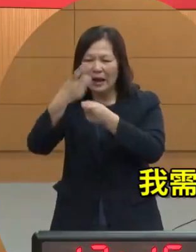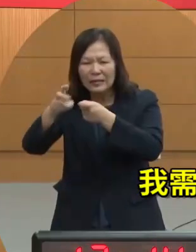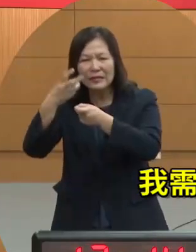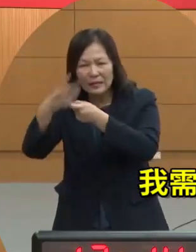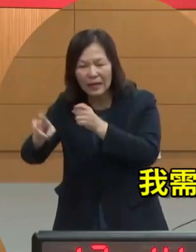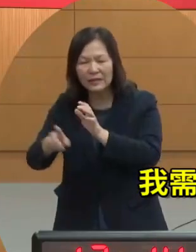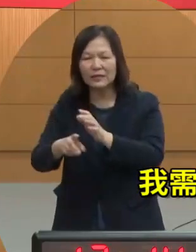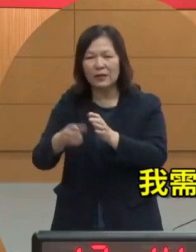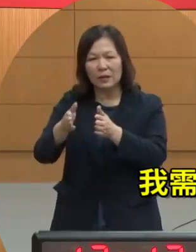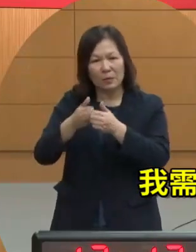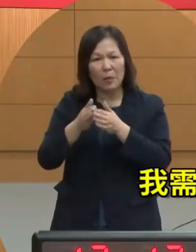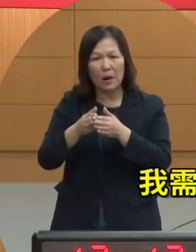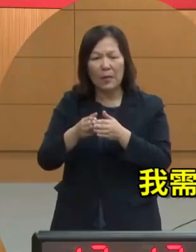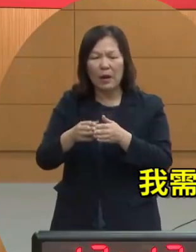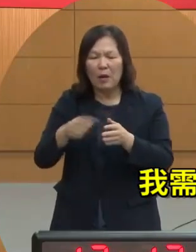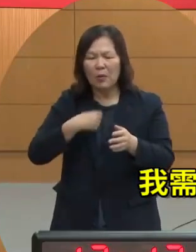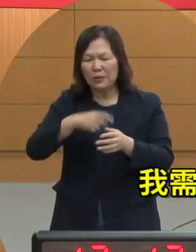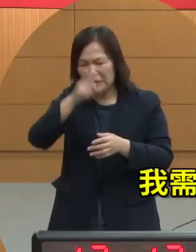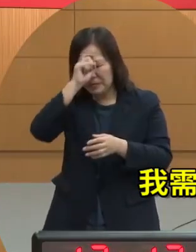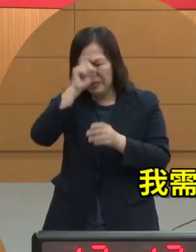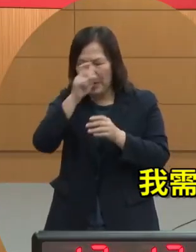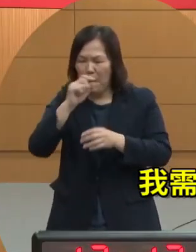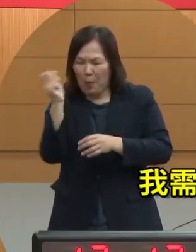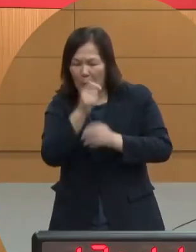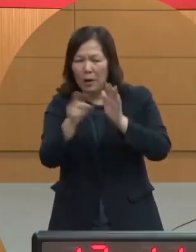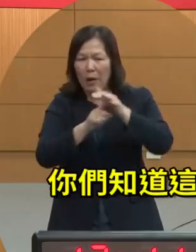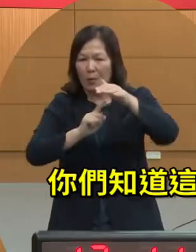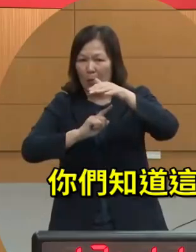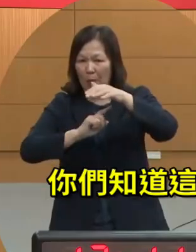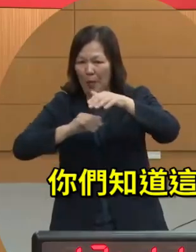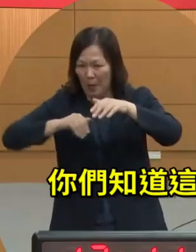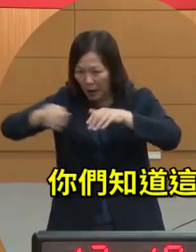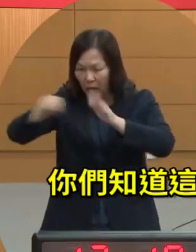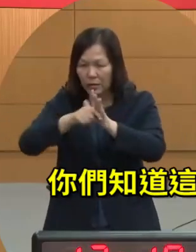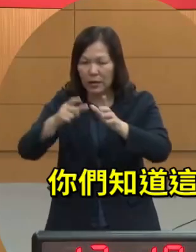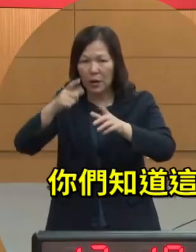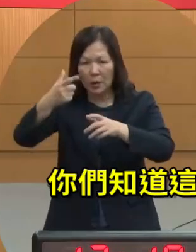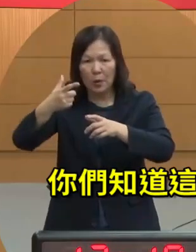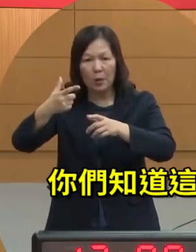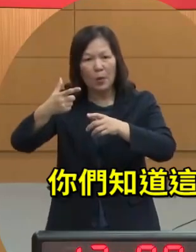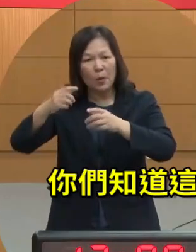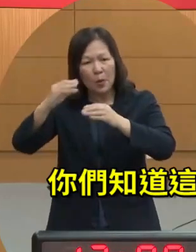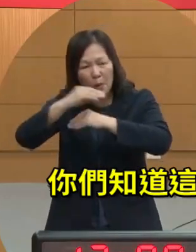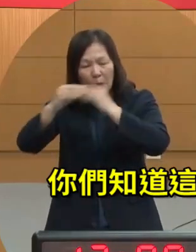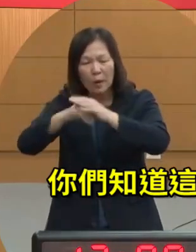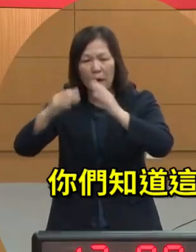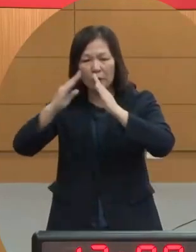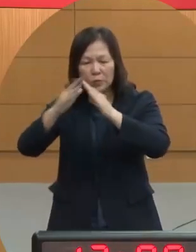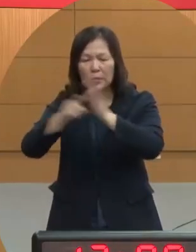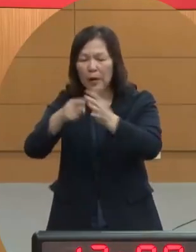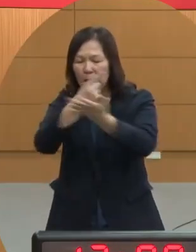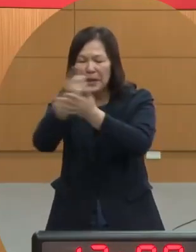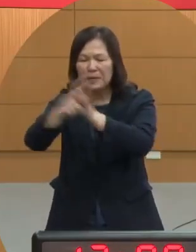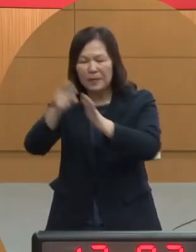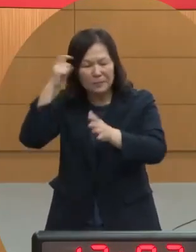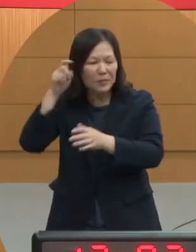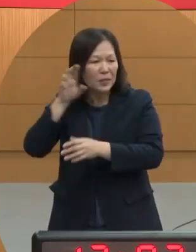我需要一個高鐵 拉到六塊厝 你們知道這句話一出來 屏南的人都生氣了 因為對屏東人